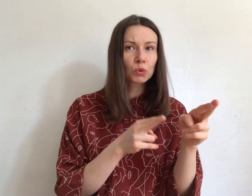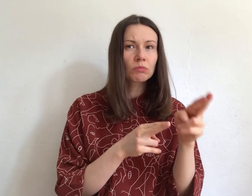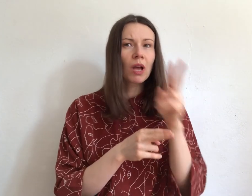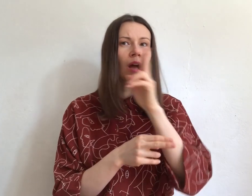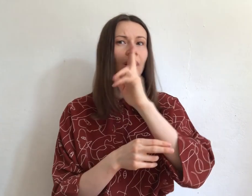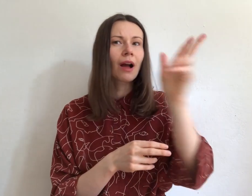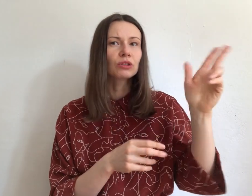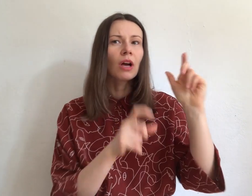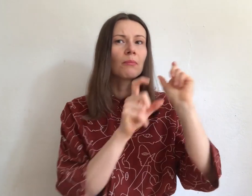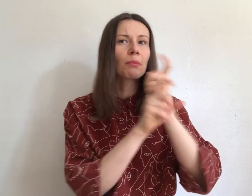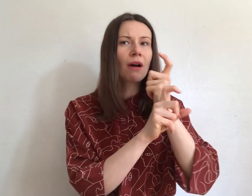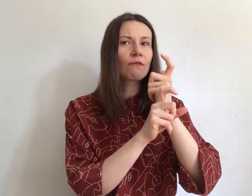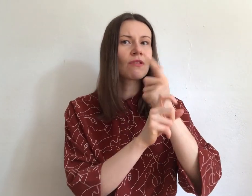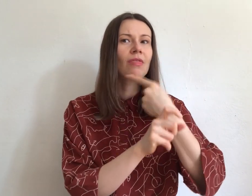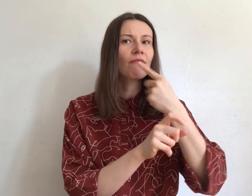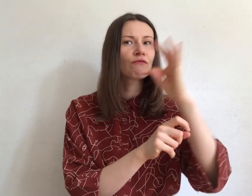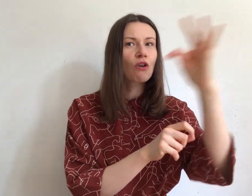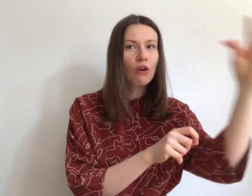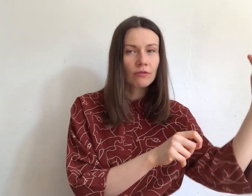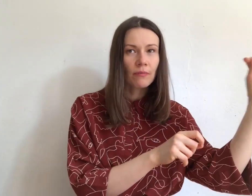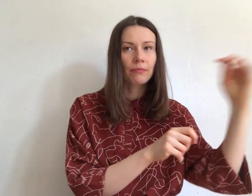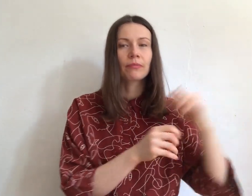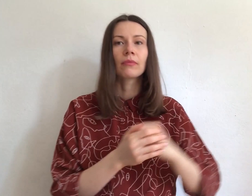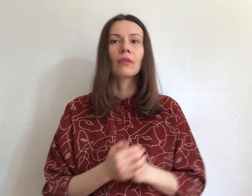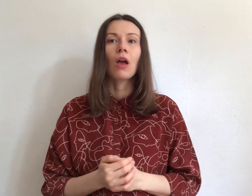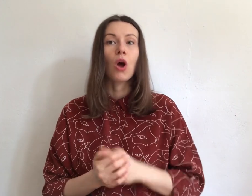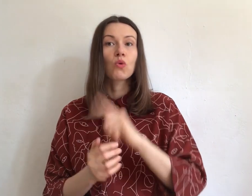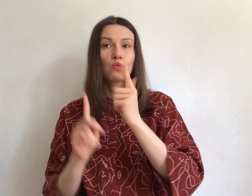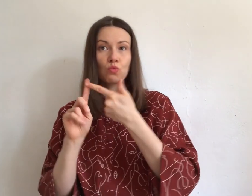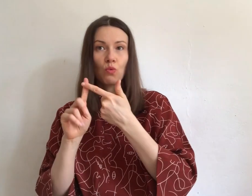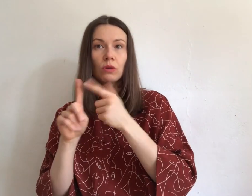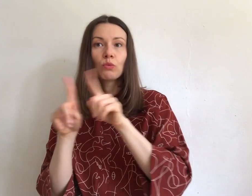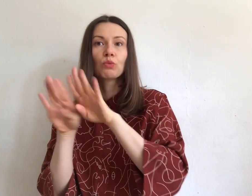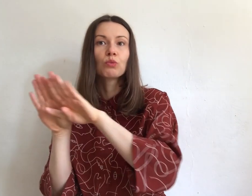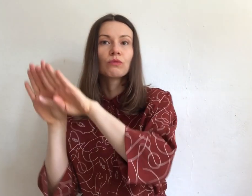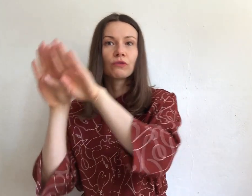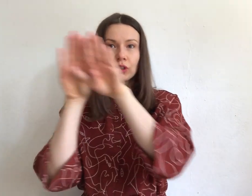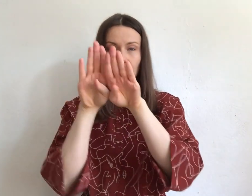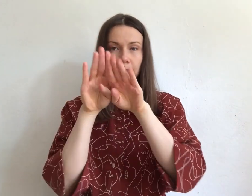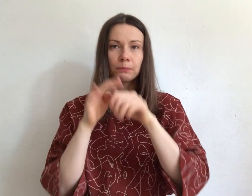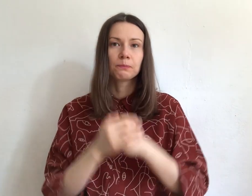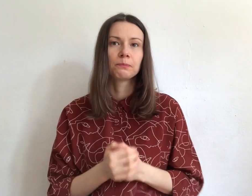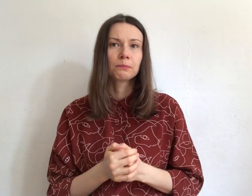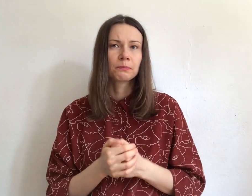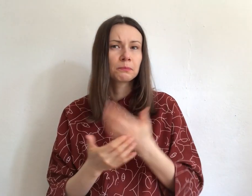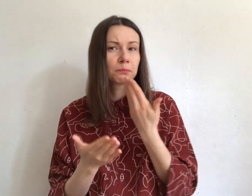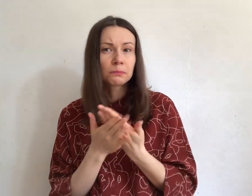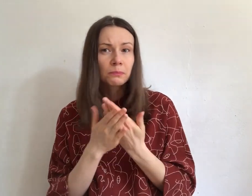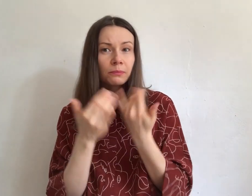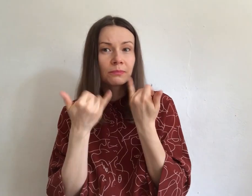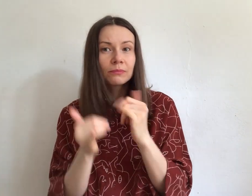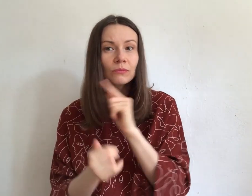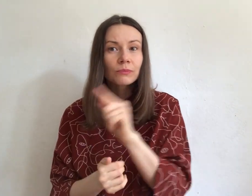jedne różne w każdym kraju, drugie uniwersalne. Dlaczego różne?